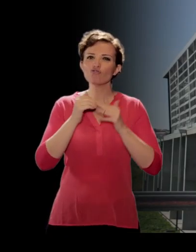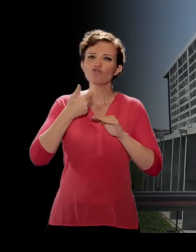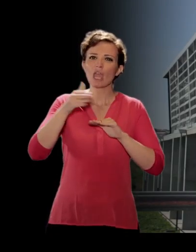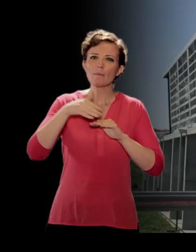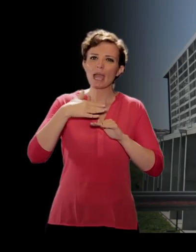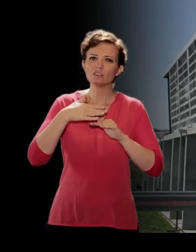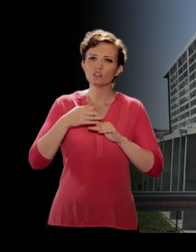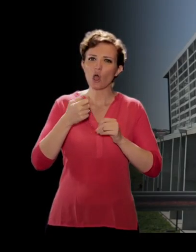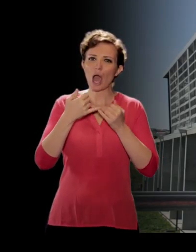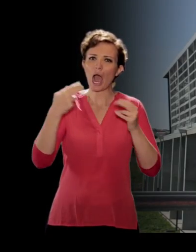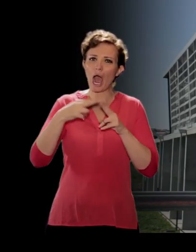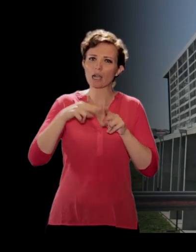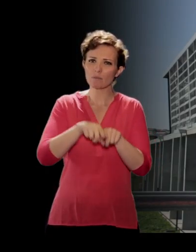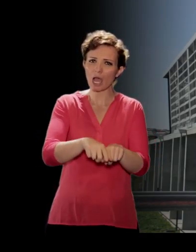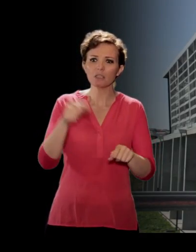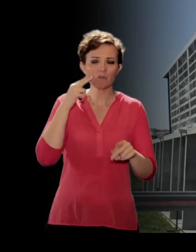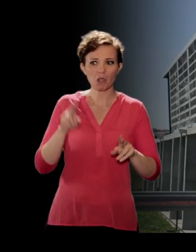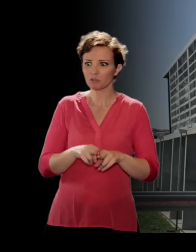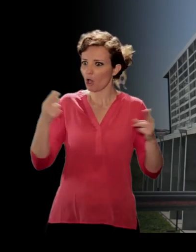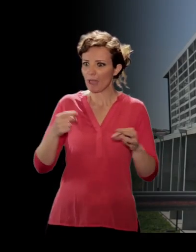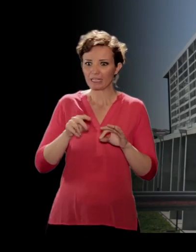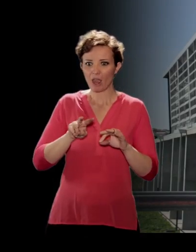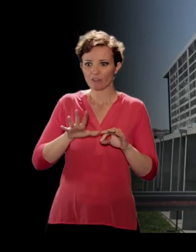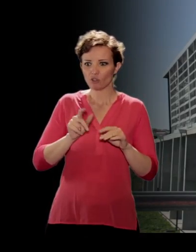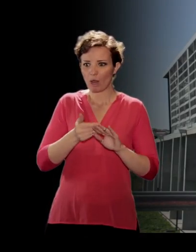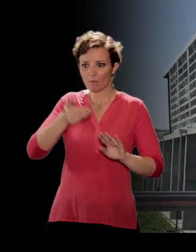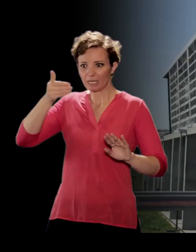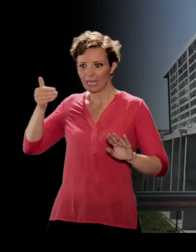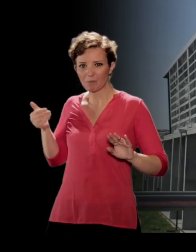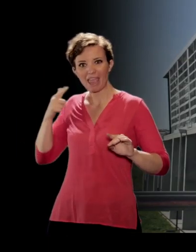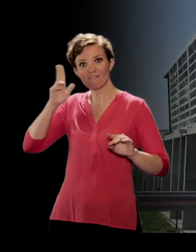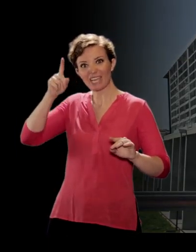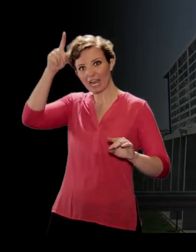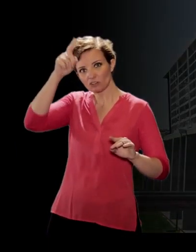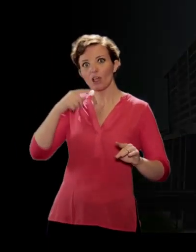che erano state scoperte solo 25 anni prima in ambiente francese.